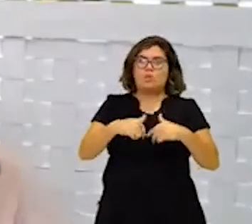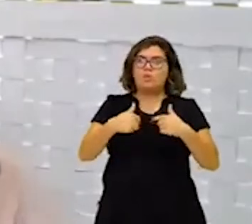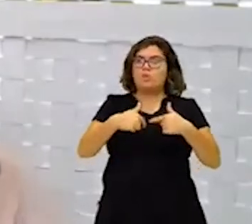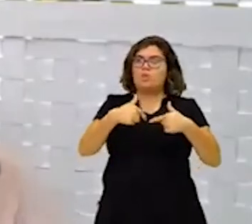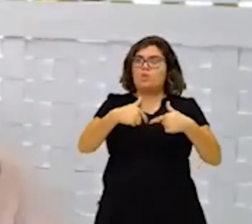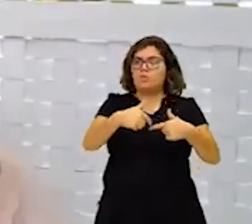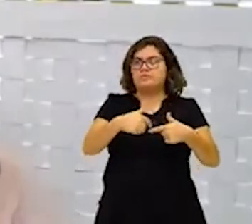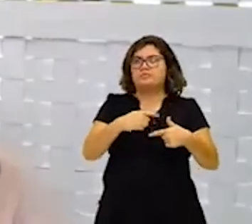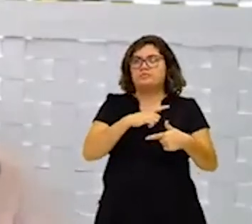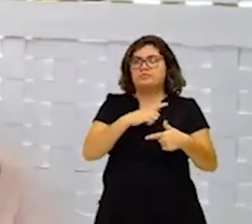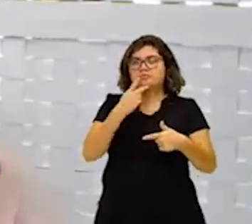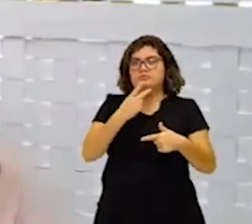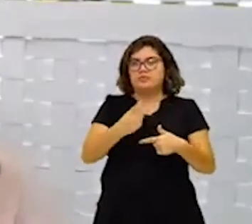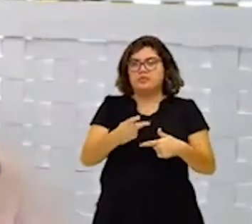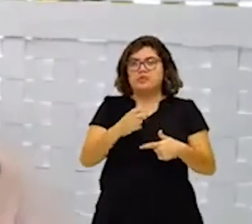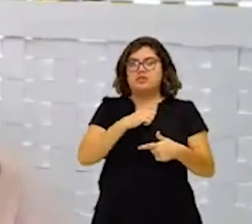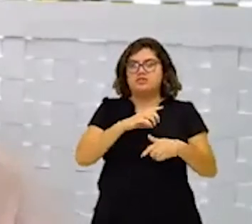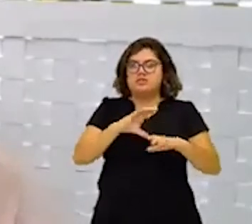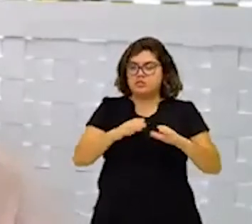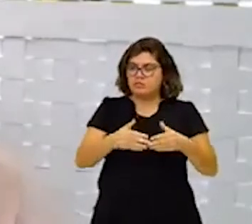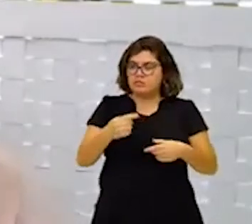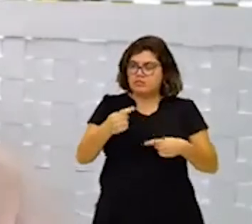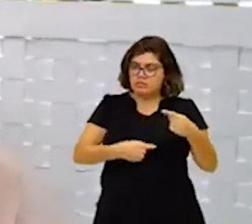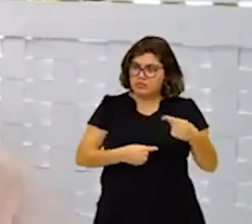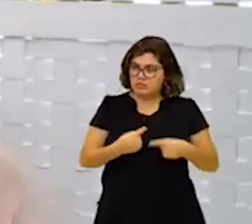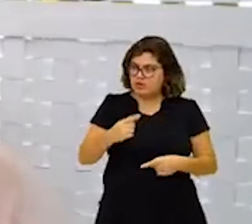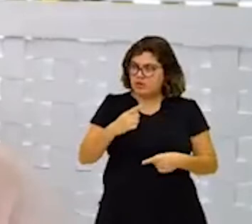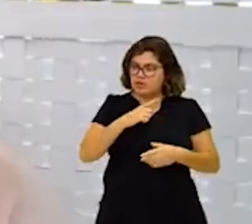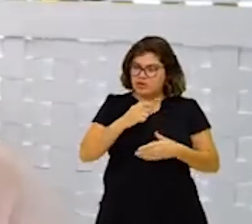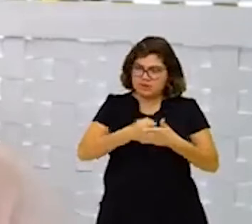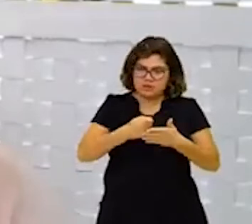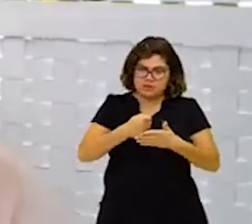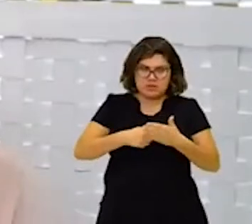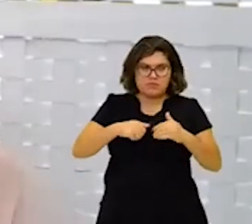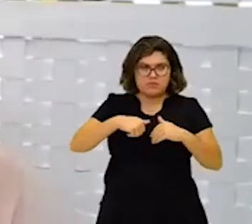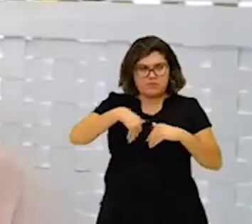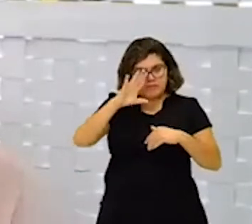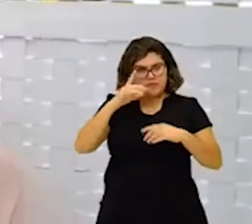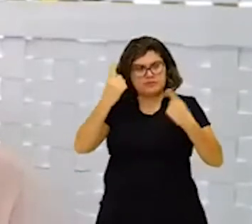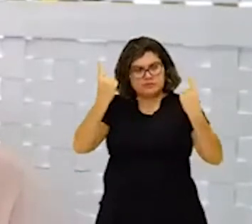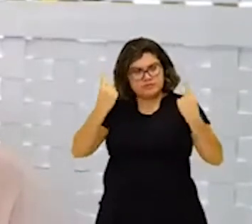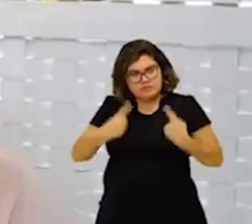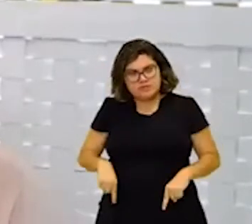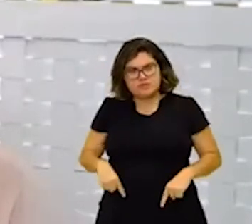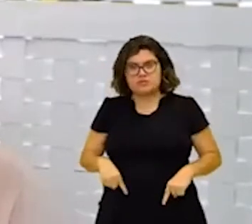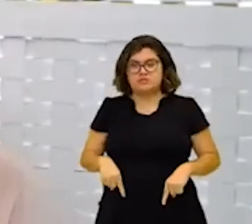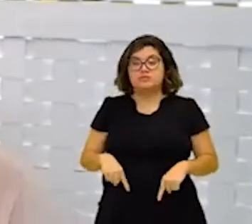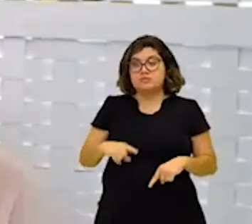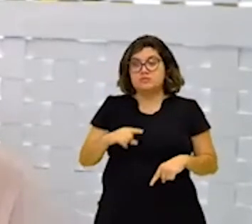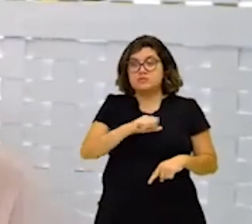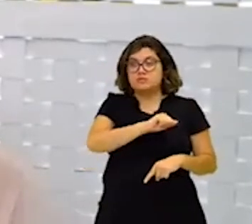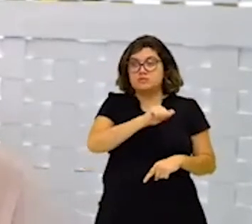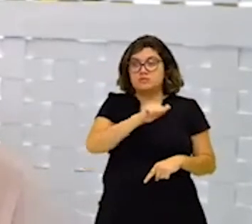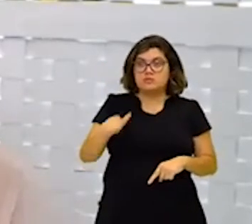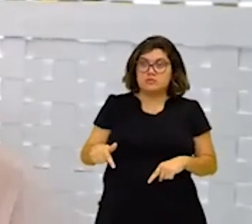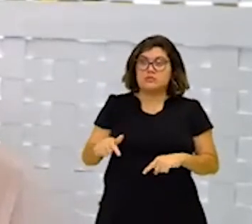participação política existe exige muito mais desafios desafios do que para últimos grupos e